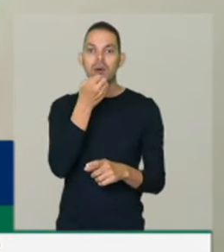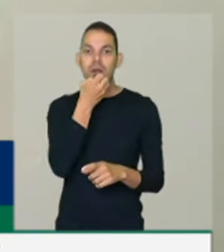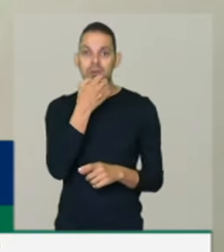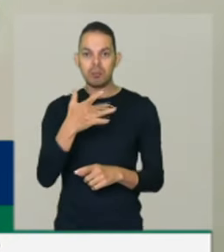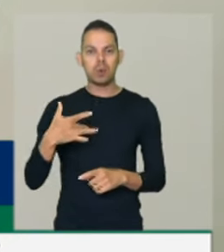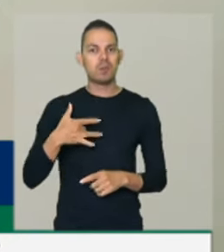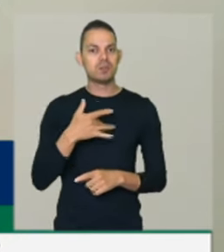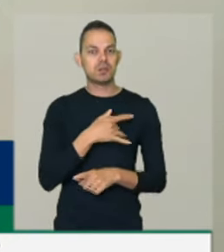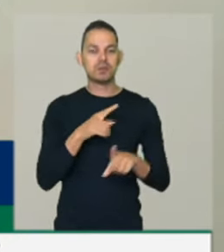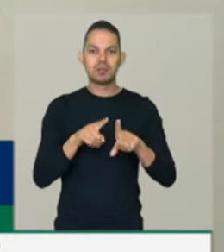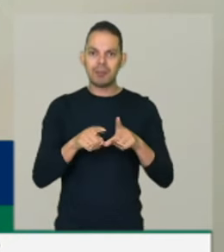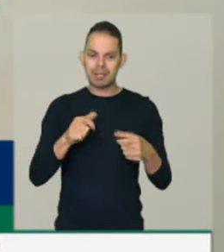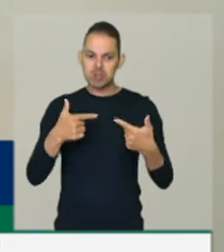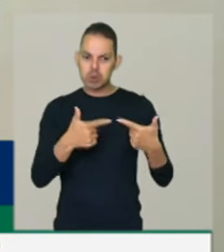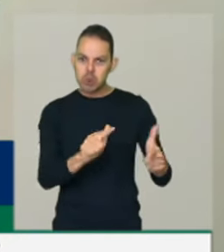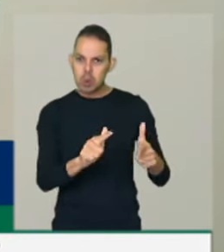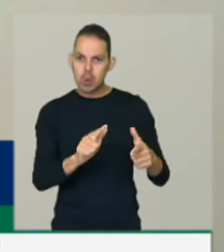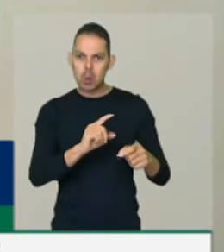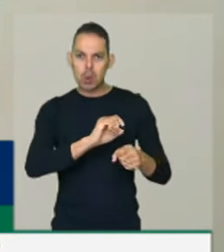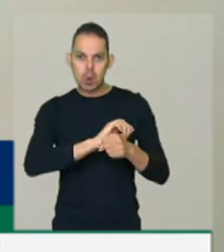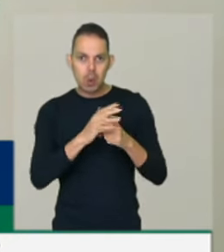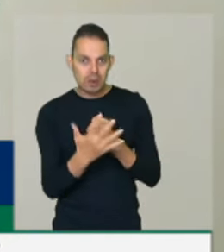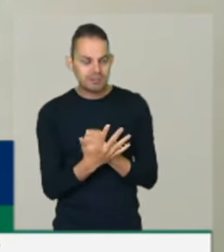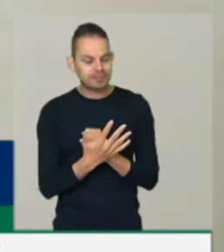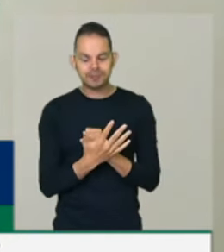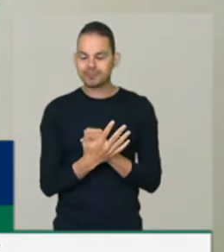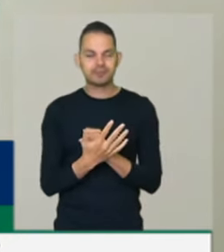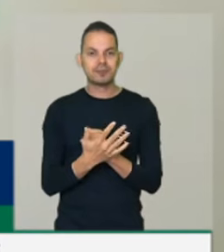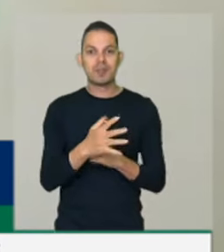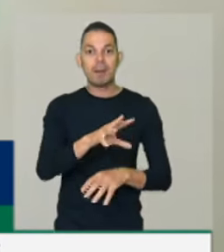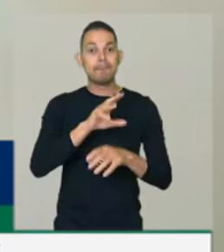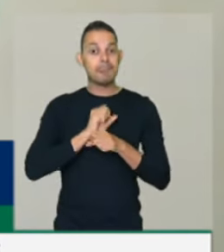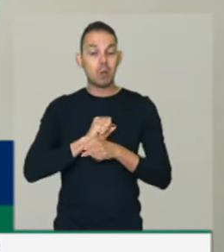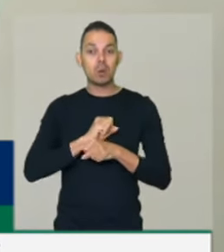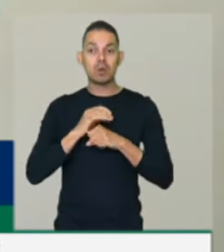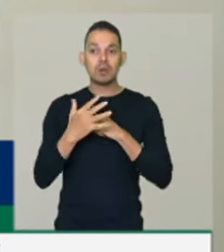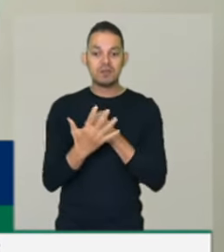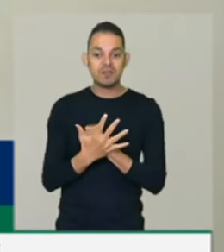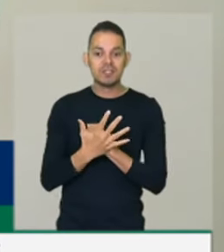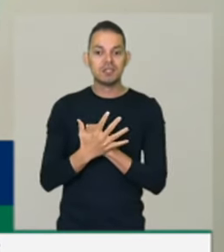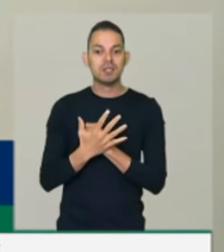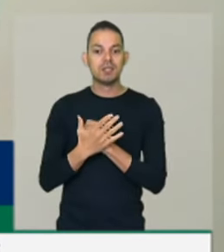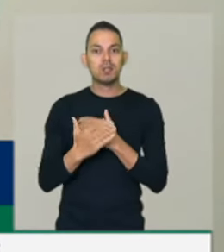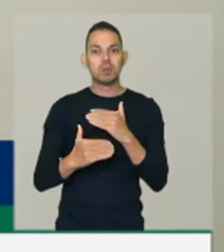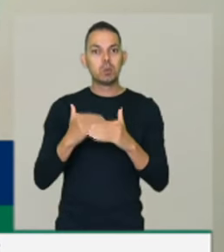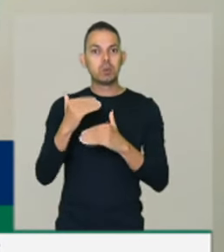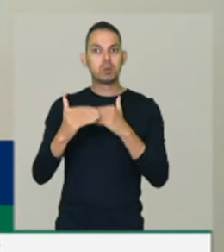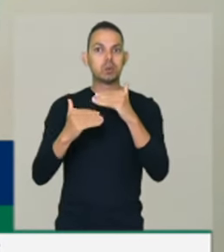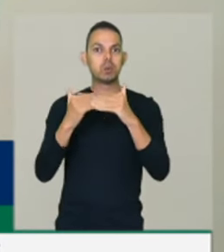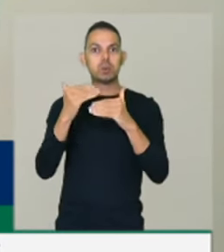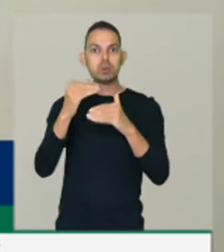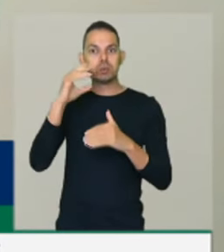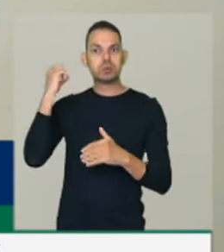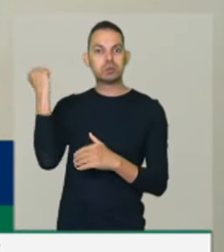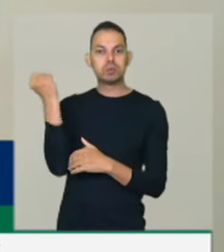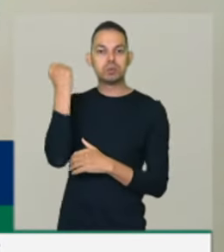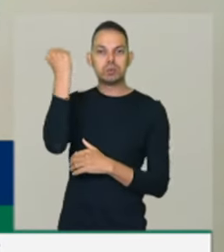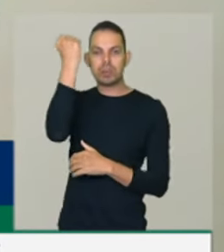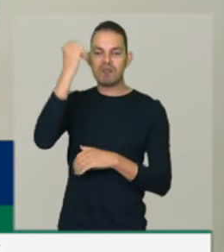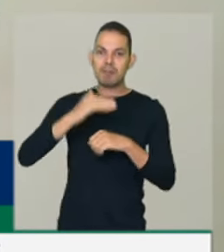COM... COVID, NÃO EVOLUI PARA A FASE MAIS GRAVE, MAIS CRÍ TICA, ENTÃO QUALQUER MEDICAMENTO, OU SE NÃO USAR MEDICAMENTO NO COMEÇO, NOS